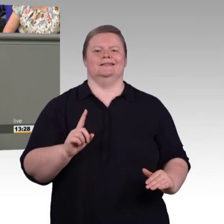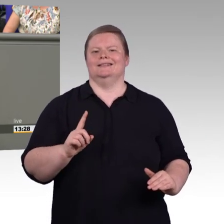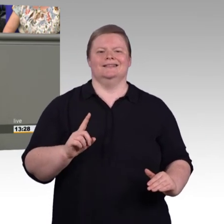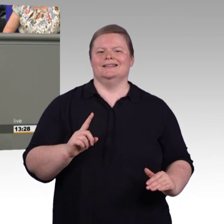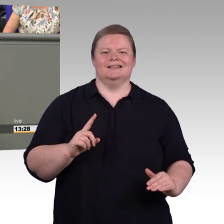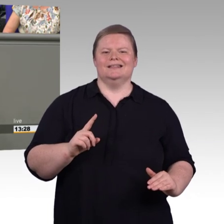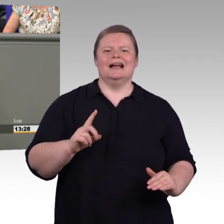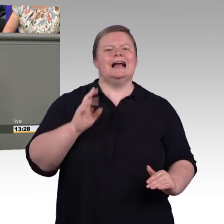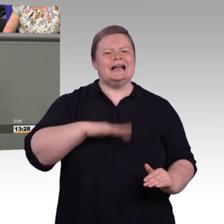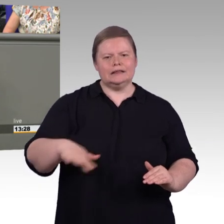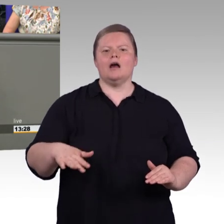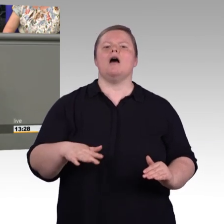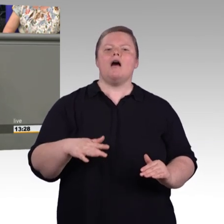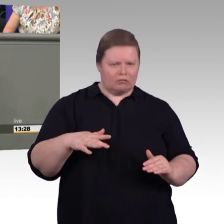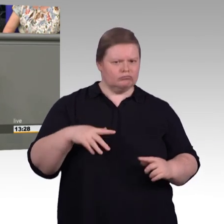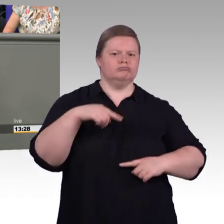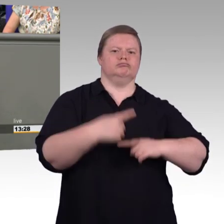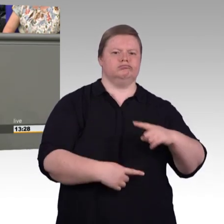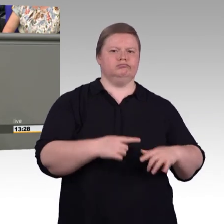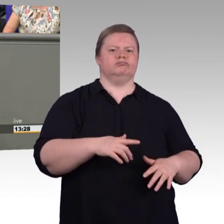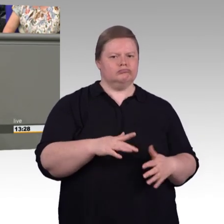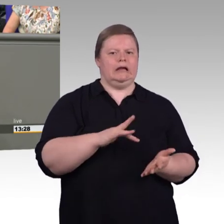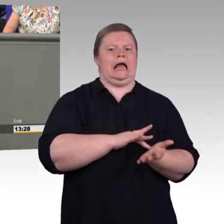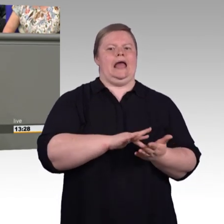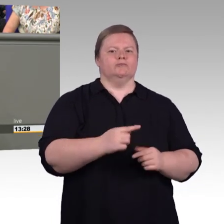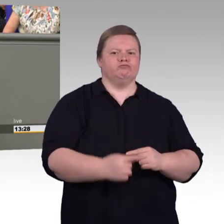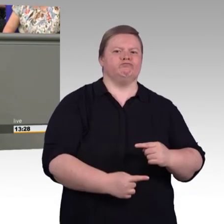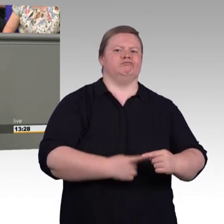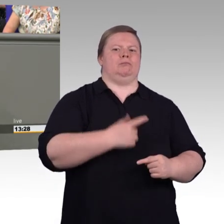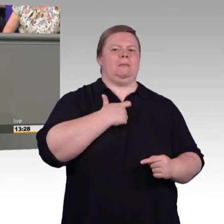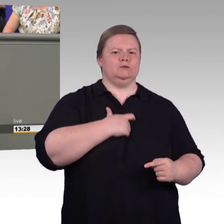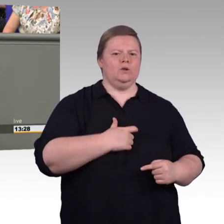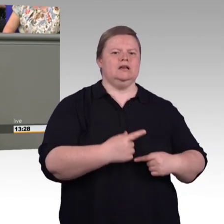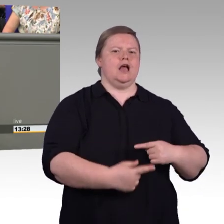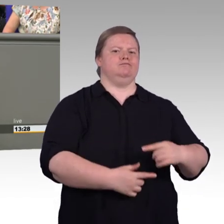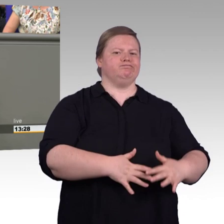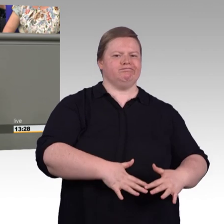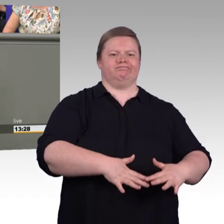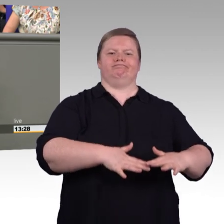Das ist es übrigens auch, was die UN-Kinderrechtskonvention will. Der ist herzlich egal, auf welcher Normstufe